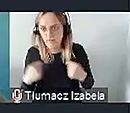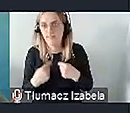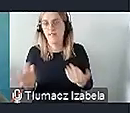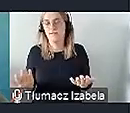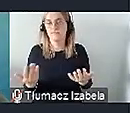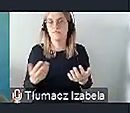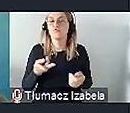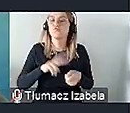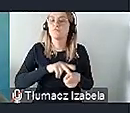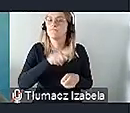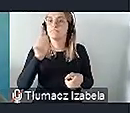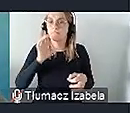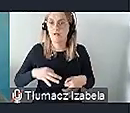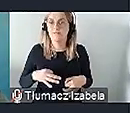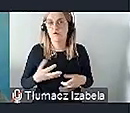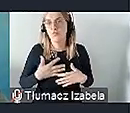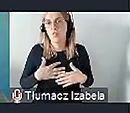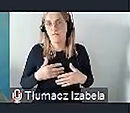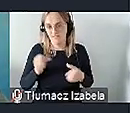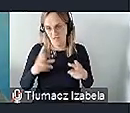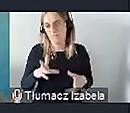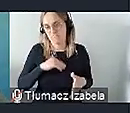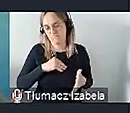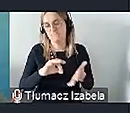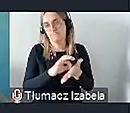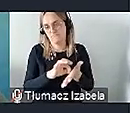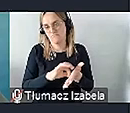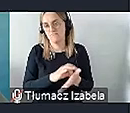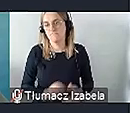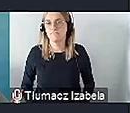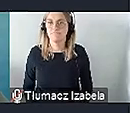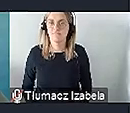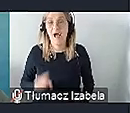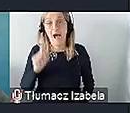Kto z państwa czuje, że może narysować wszystko albo prawie wszystko?